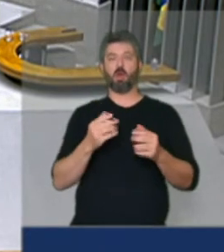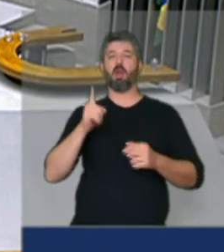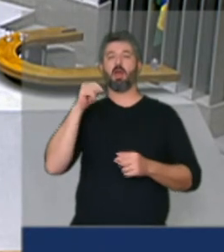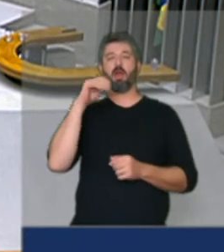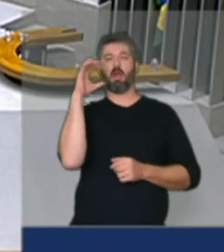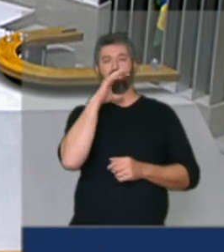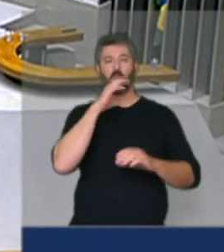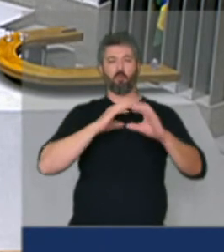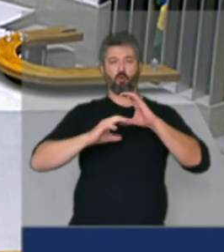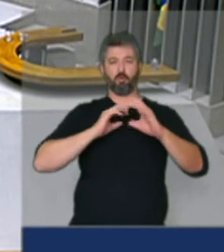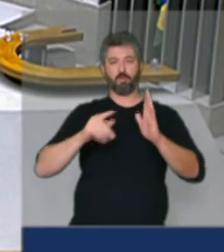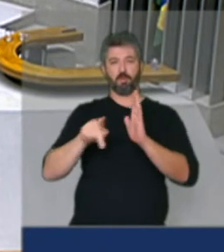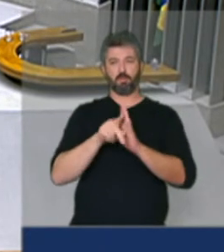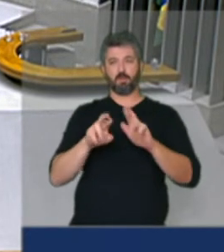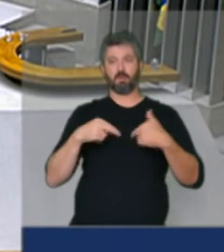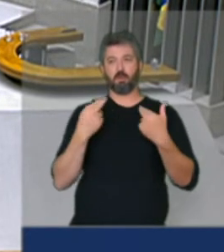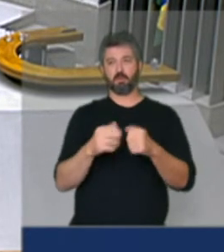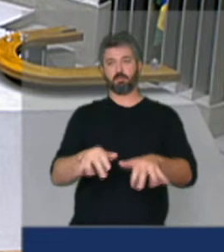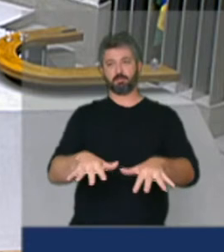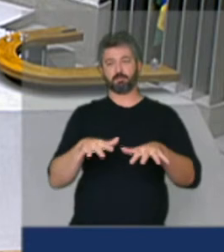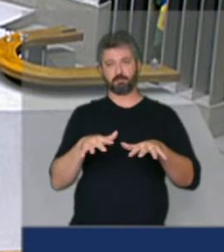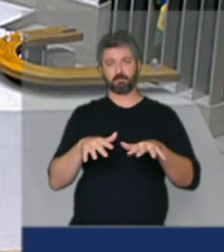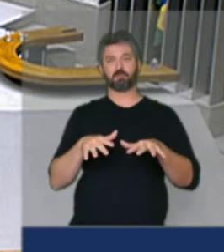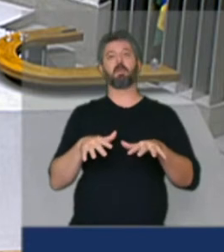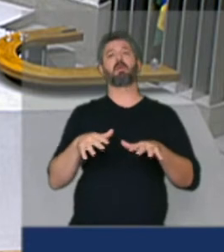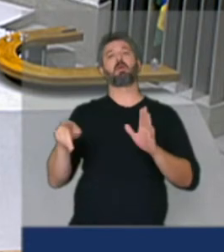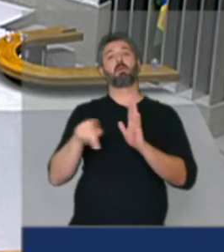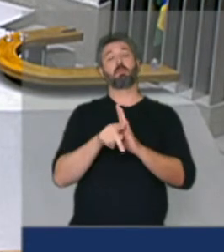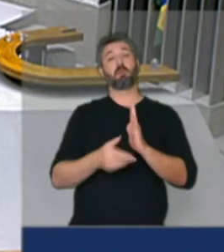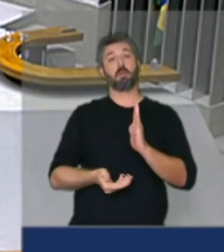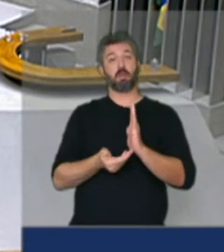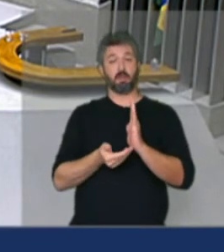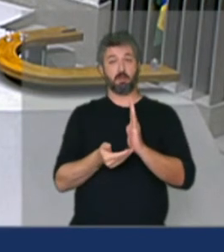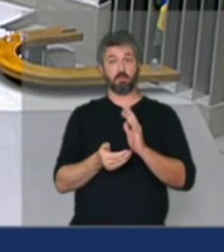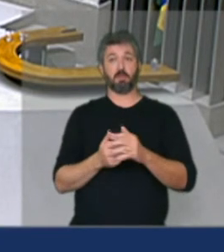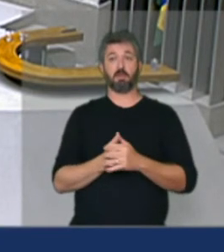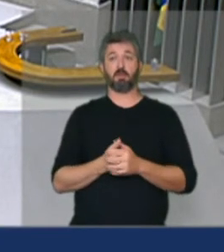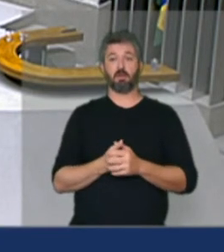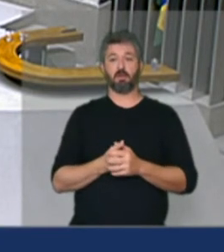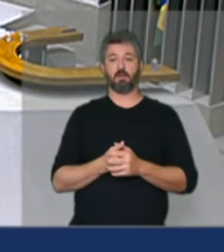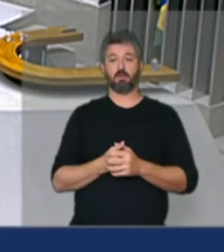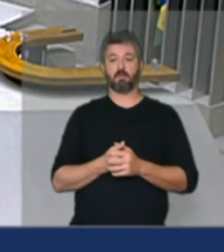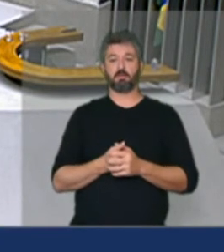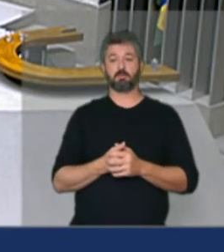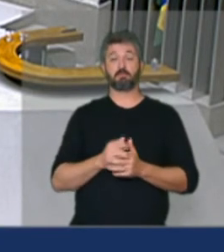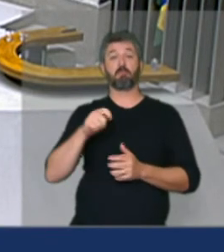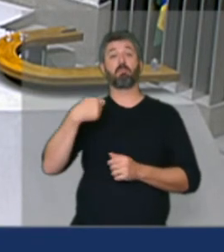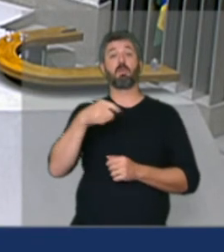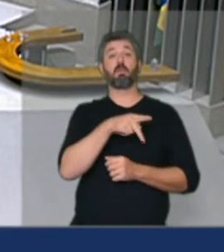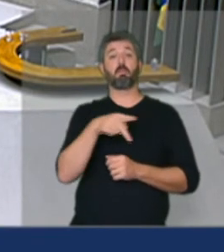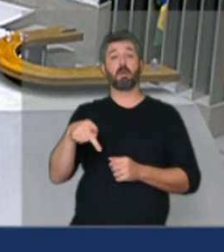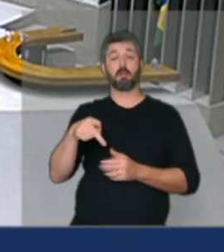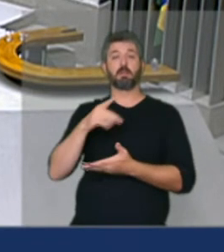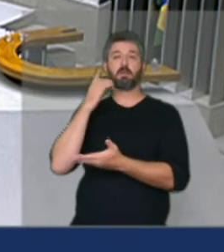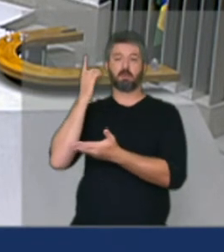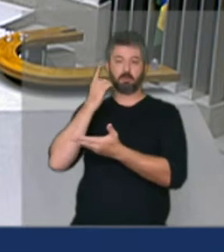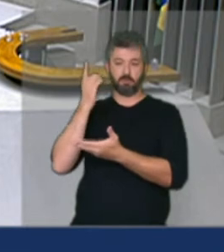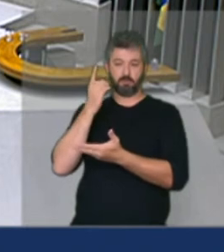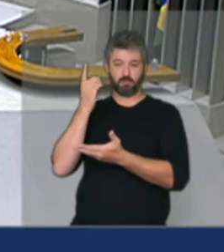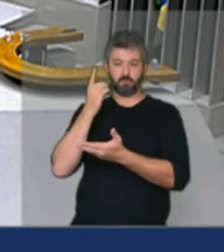DESTA SESSÃO PLENÁRIA VIRTUAL DA CÂMARA DOS DEPUTADOS. QUEM ESTÁ PRESIDINDO A SESSÃO É O DEPUTADO GILBERTO NASCIMENTO, DO PSC DE SÃO PAULO.